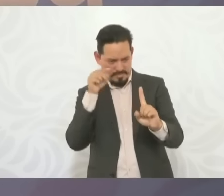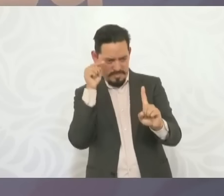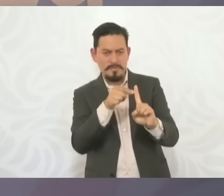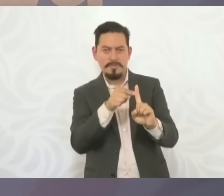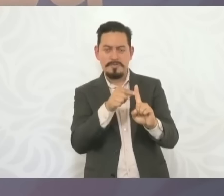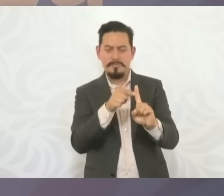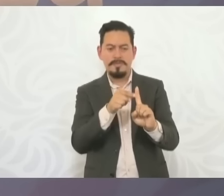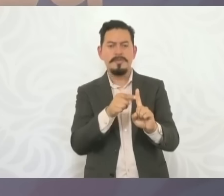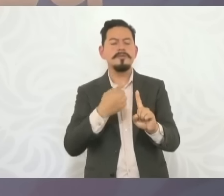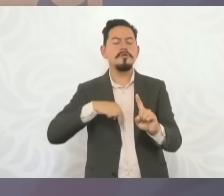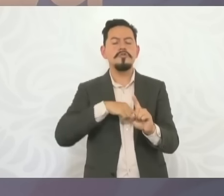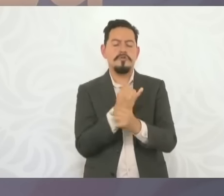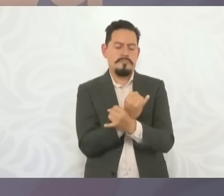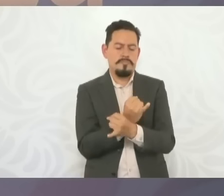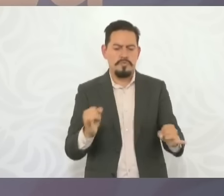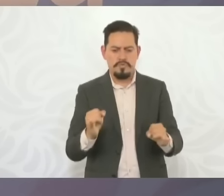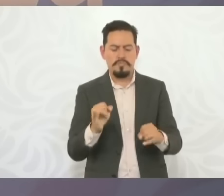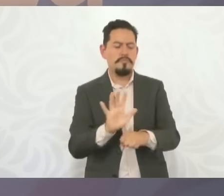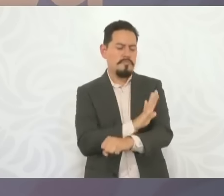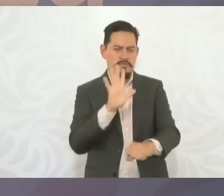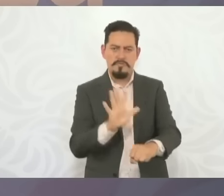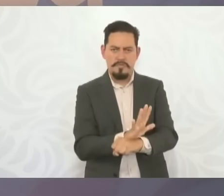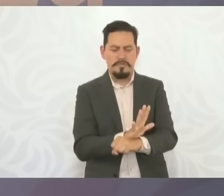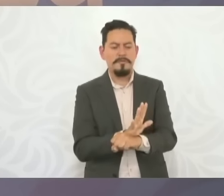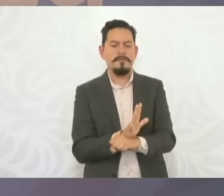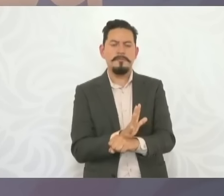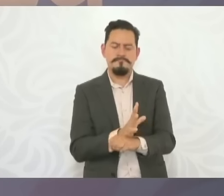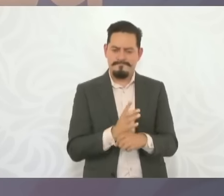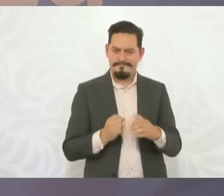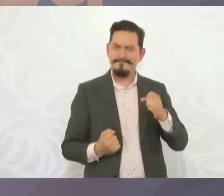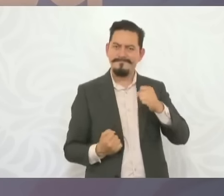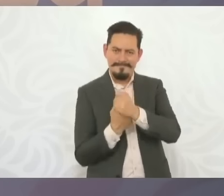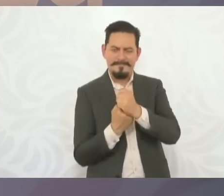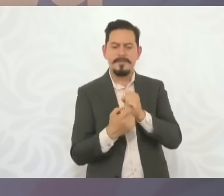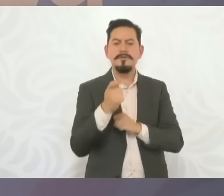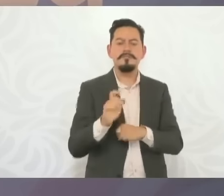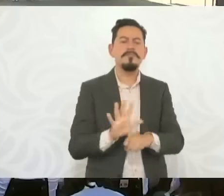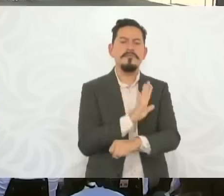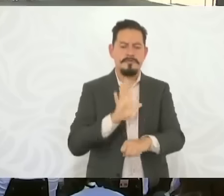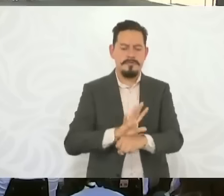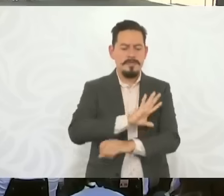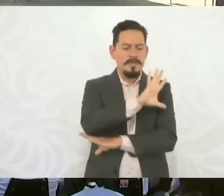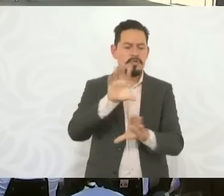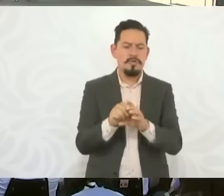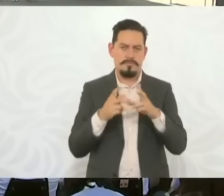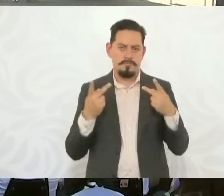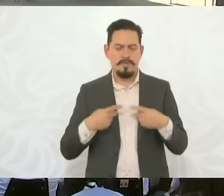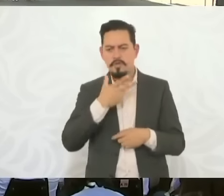nuestra soberanía energética. Es decir, que la energía llegue a todas y todos los mexicanos,